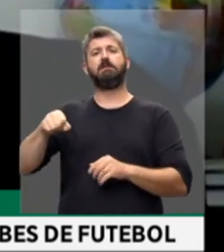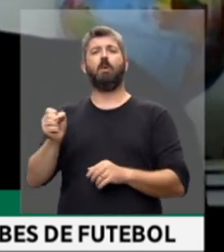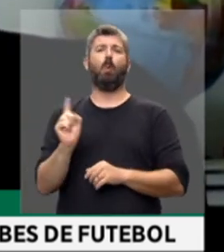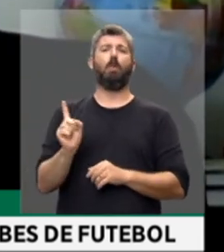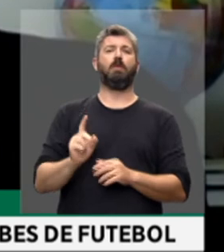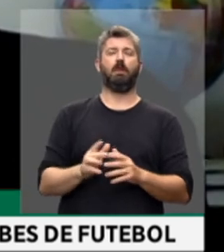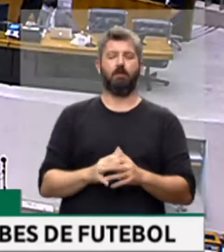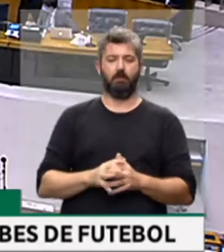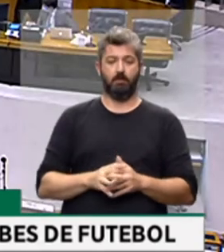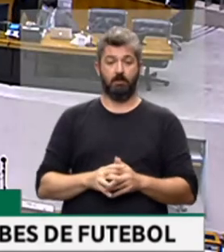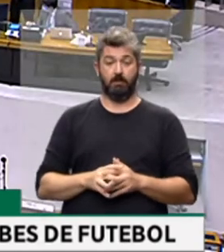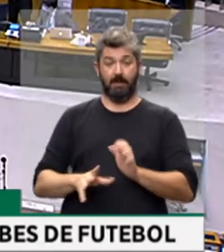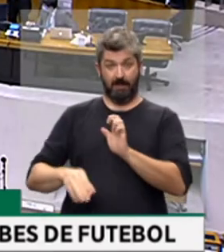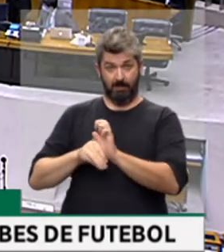BANCADA. COMO VOTA O PT? -- PRESIDENTE, EU QUERIA